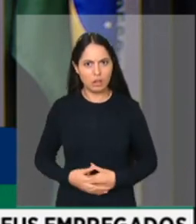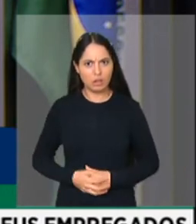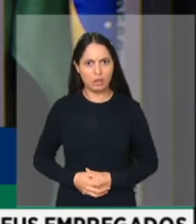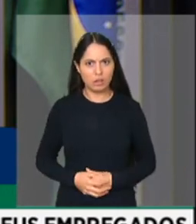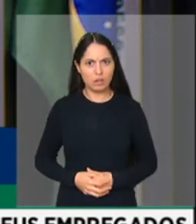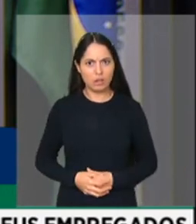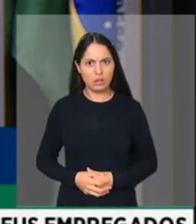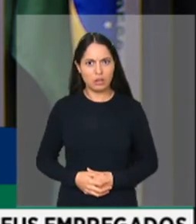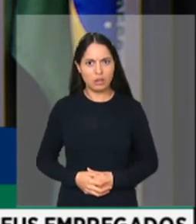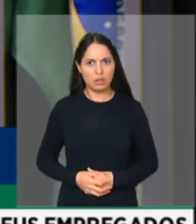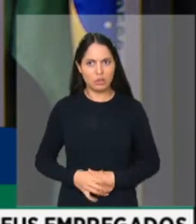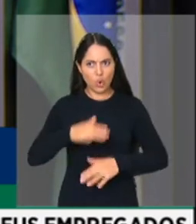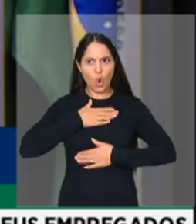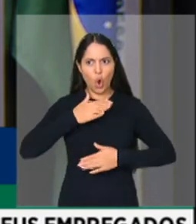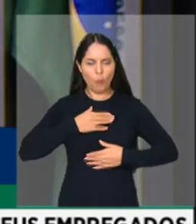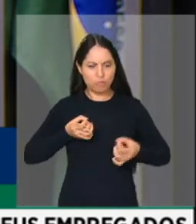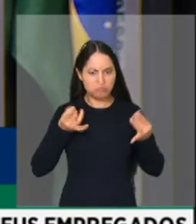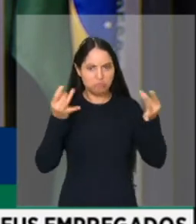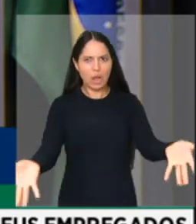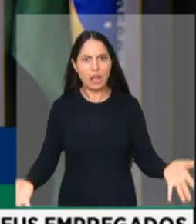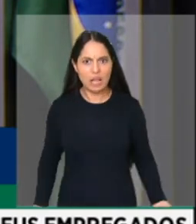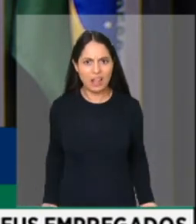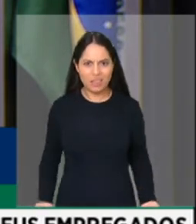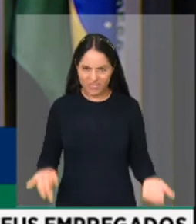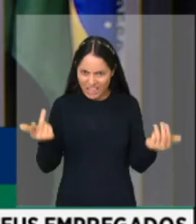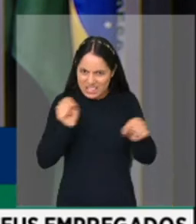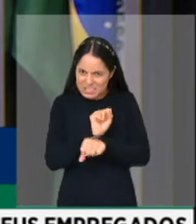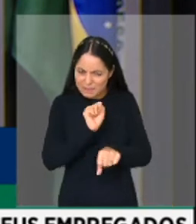COMUNS? VAMOS ESPERAR ACONTECER ISSO AQUI NO BRASIL? 5 MIL MORTES, 5 MIL MORTES E